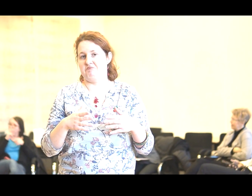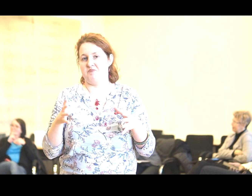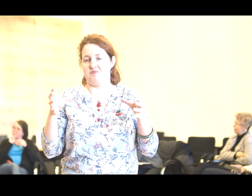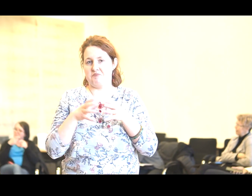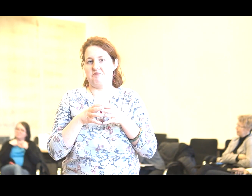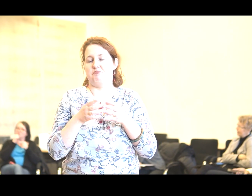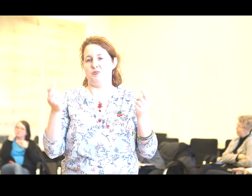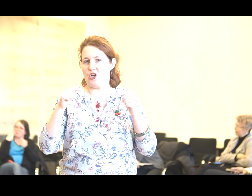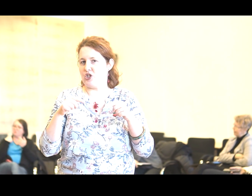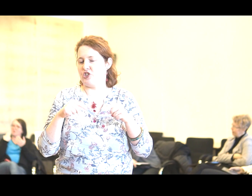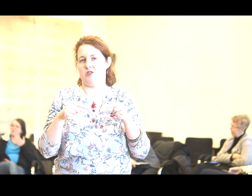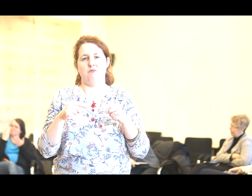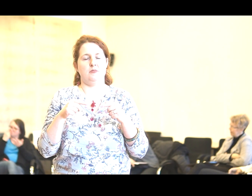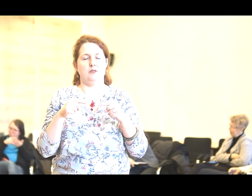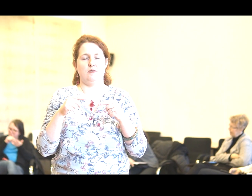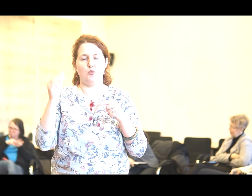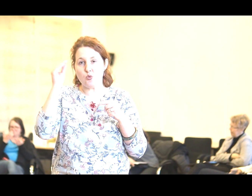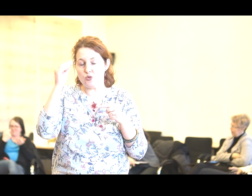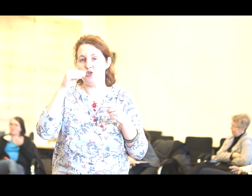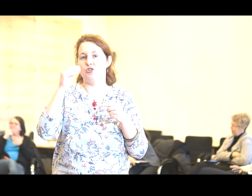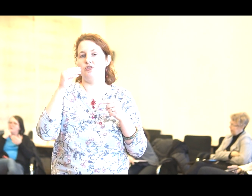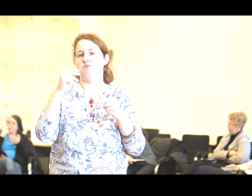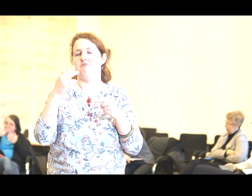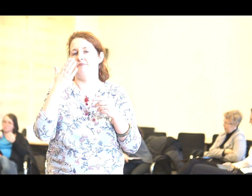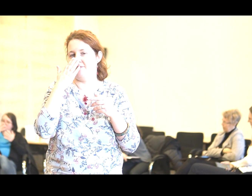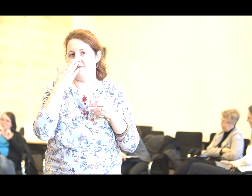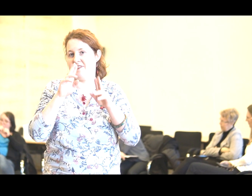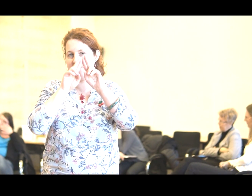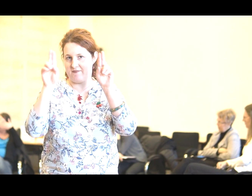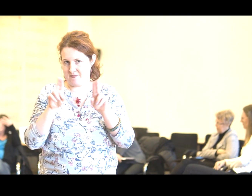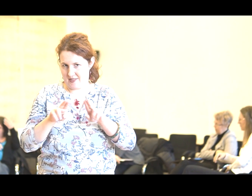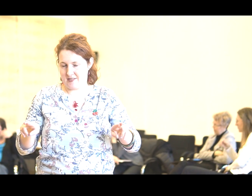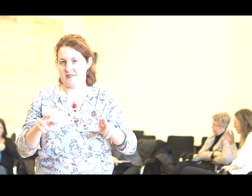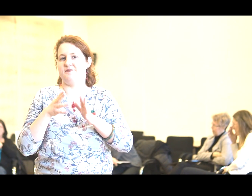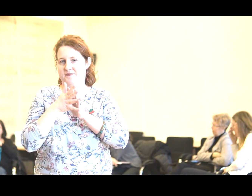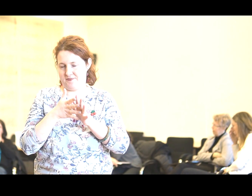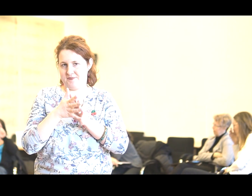W grupie uczyliśmy się, jak wygląda International Sign,